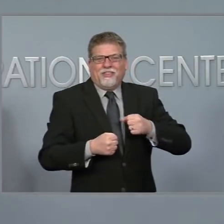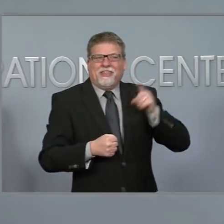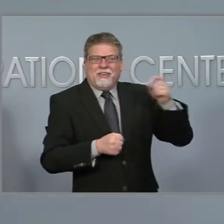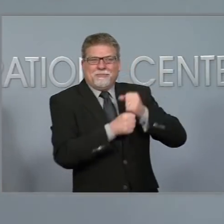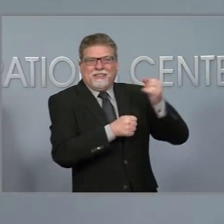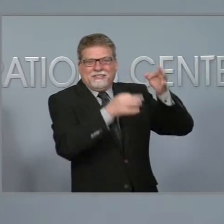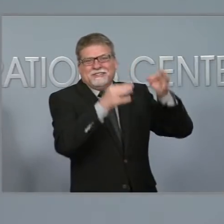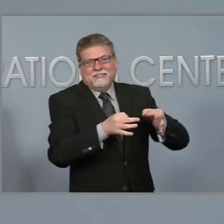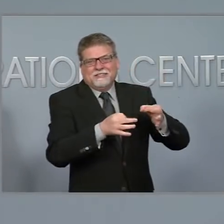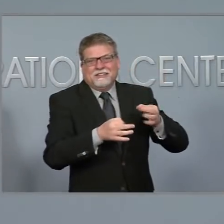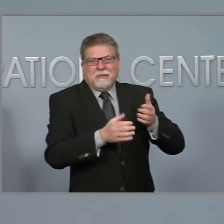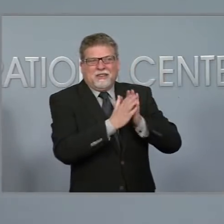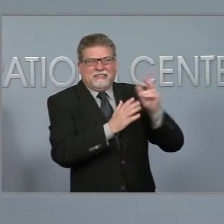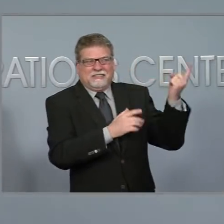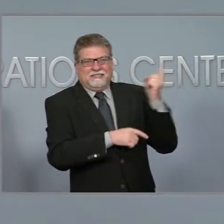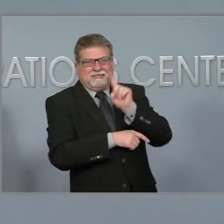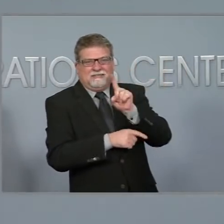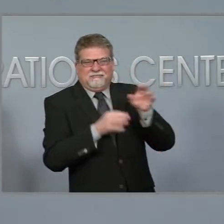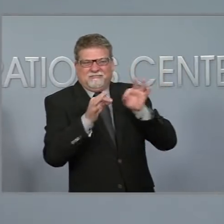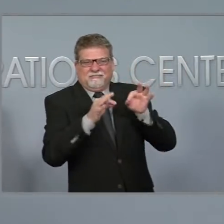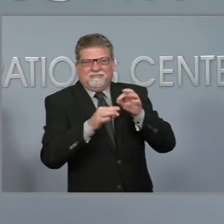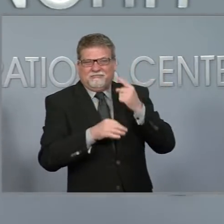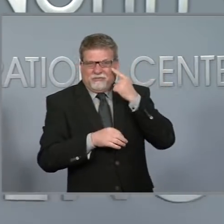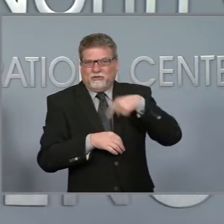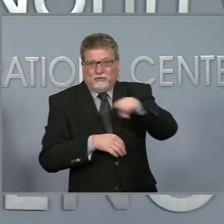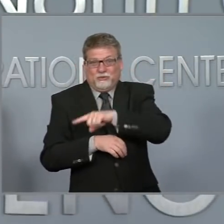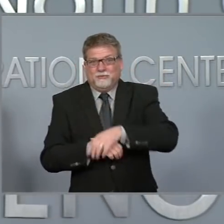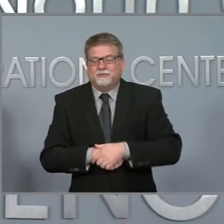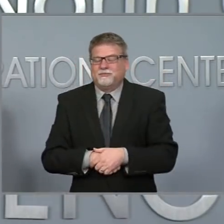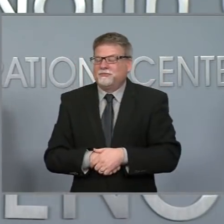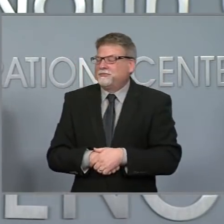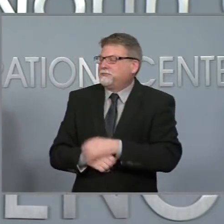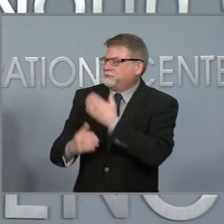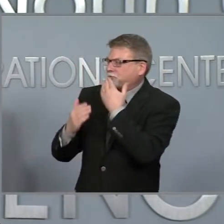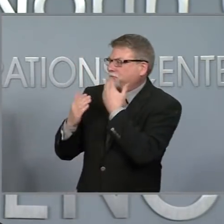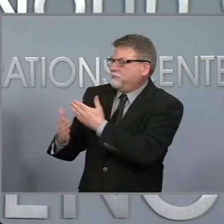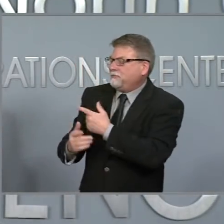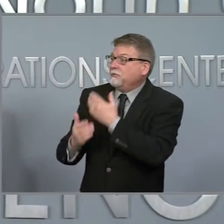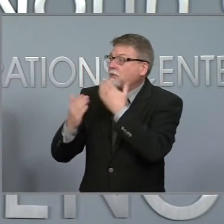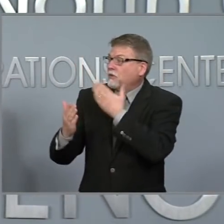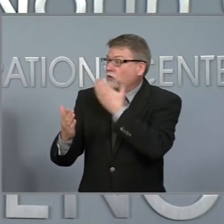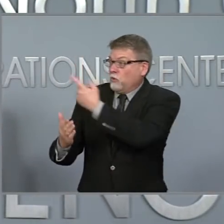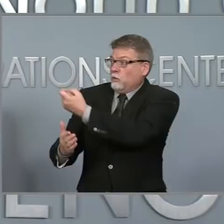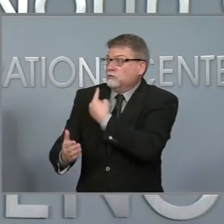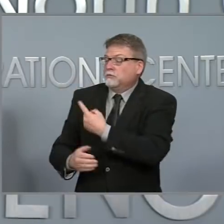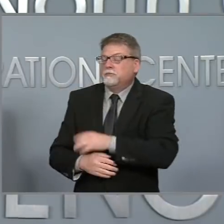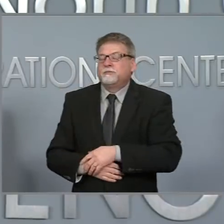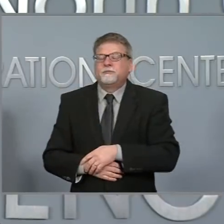autoridad para hacer esto voy a permitir que el secretario quince